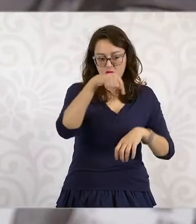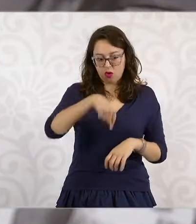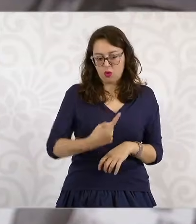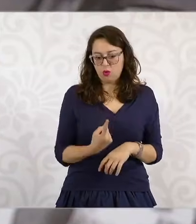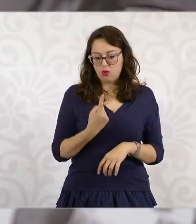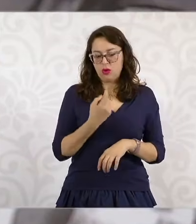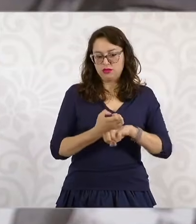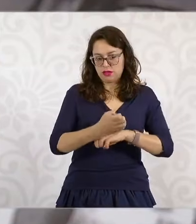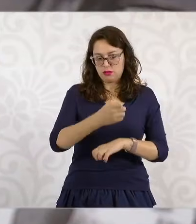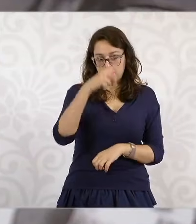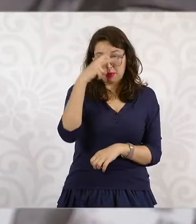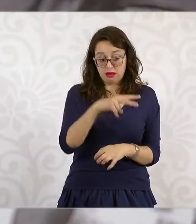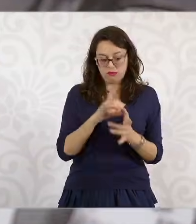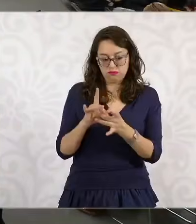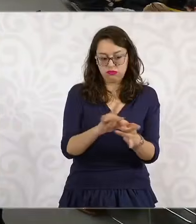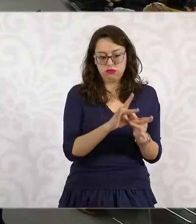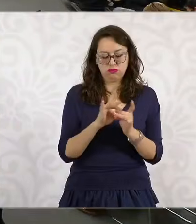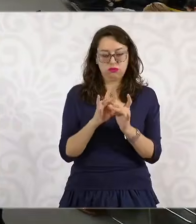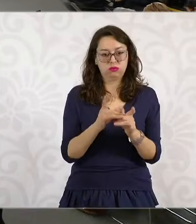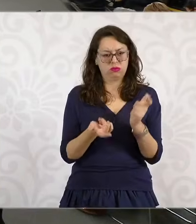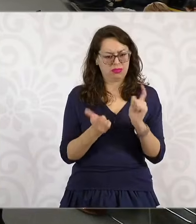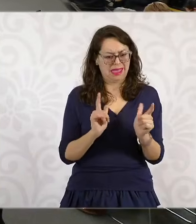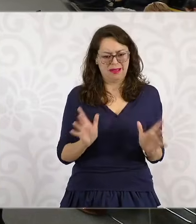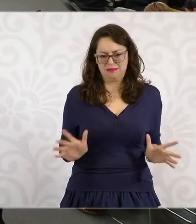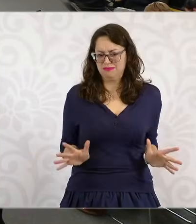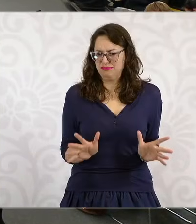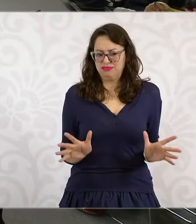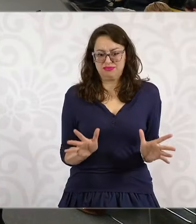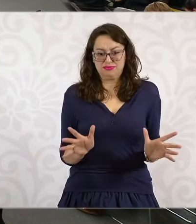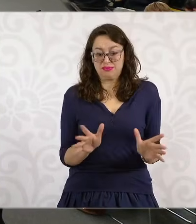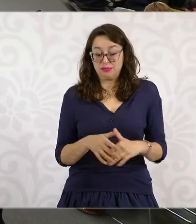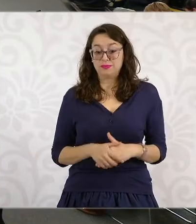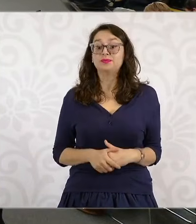Texas. Entonces, hay que acordarnos, Texas es un estado muy grande y obviamente es muy diverso,